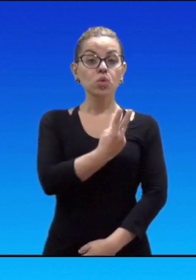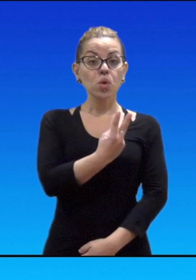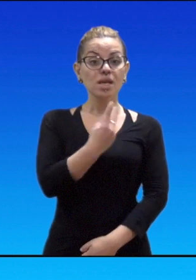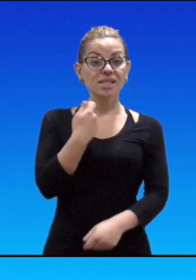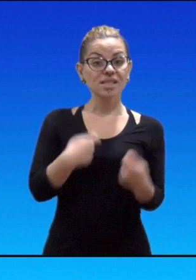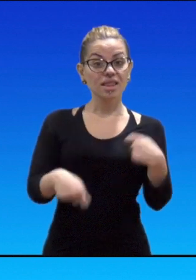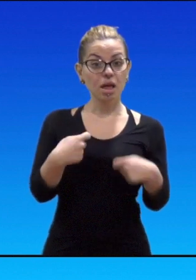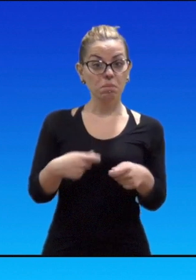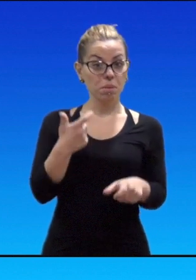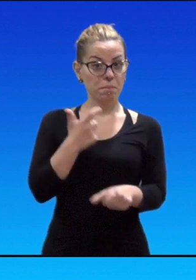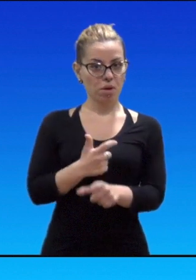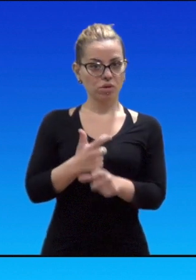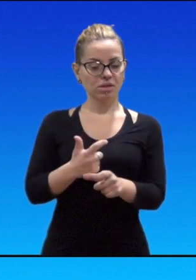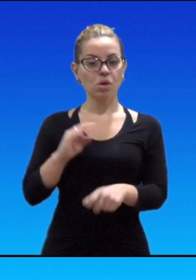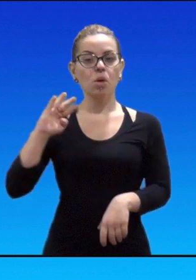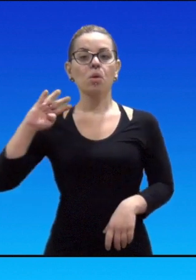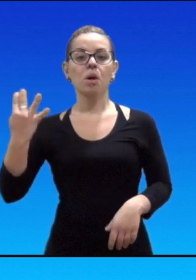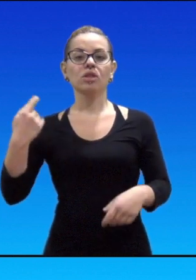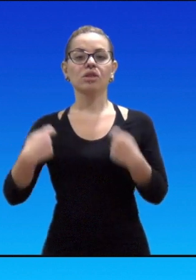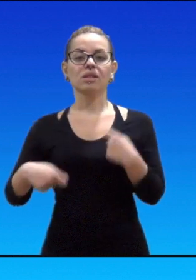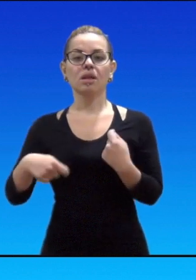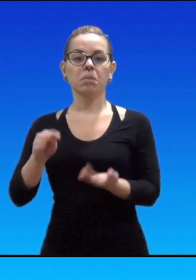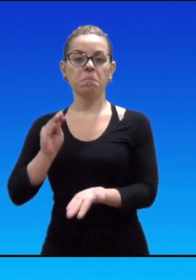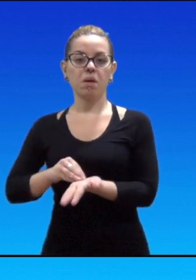2 Settembre Poste, 4 Settembre banche;